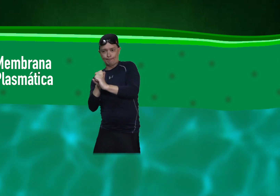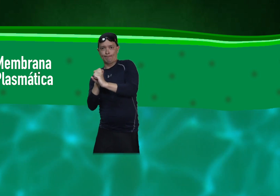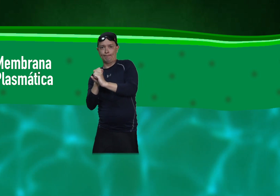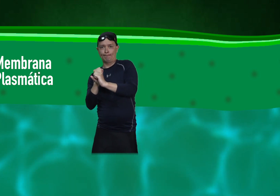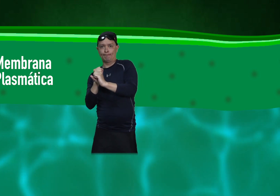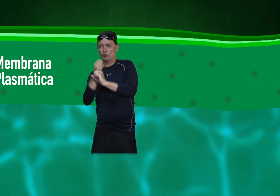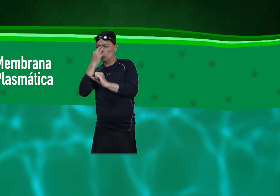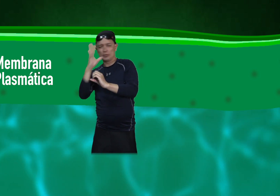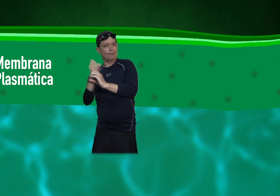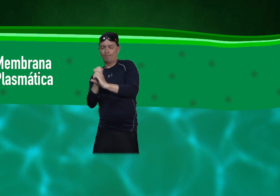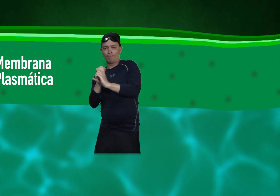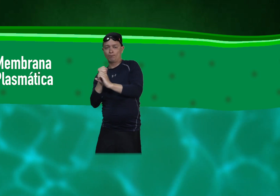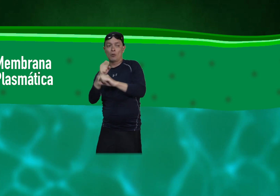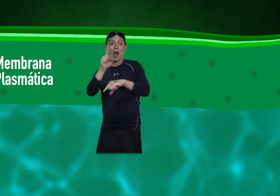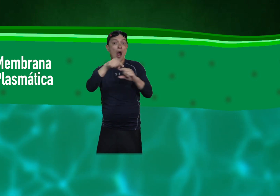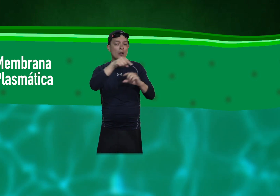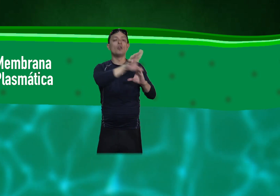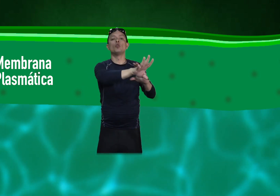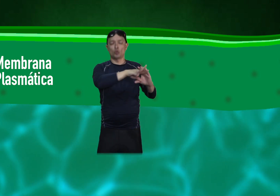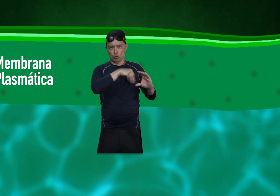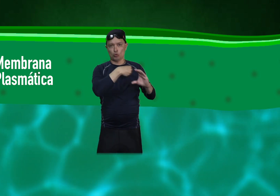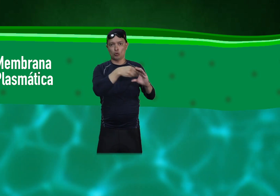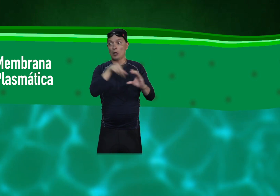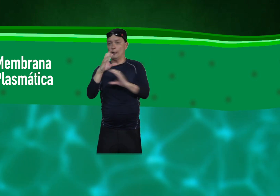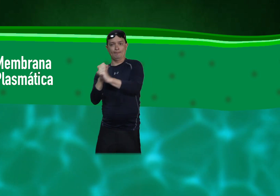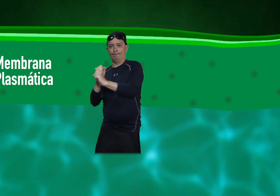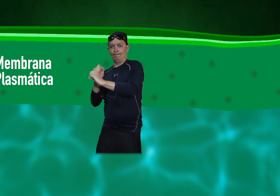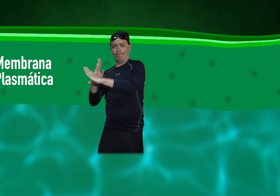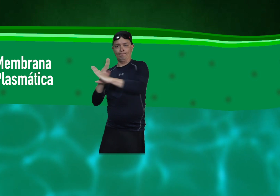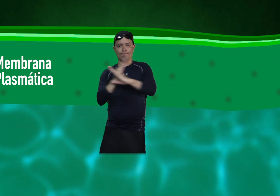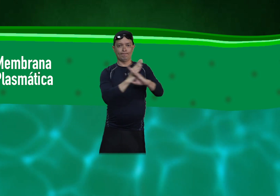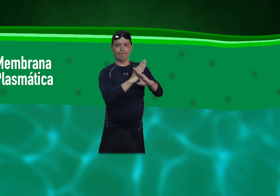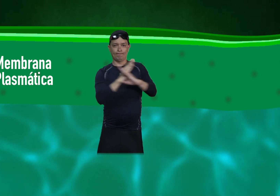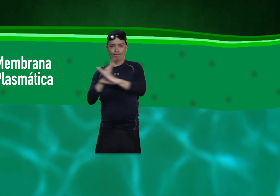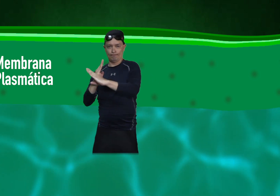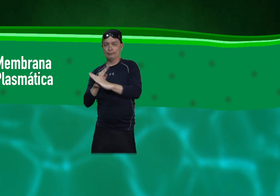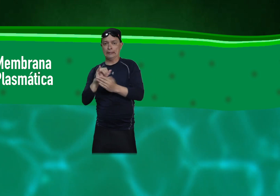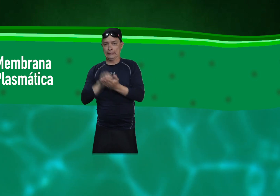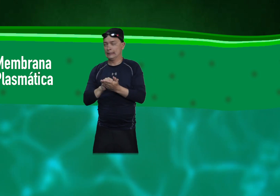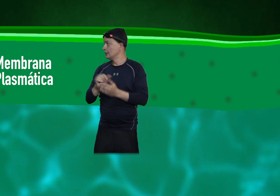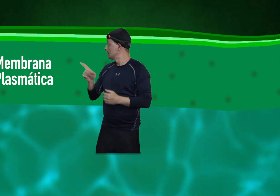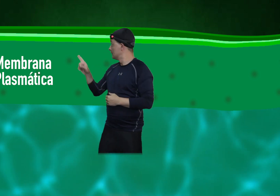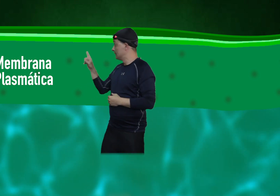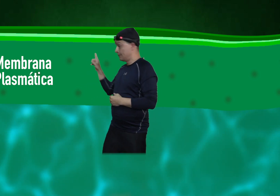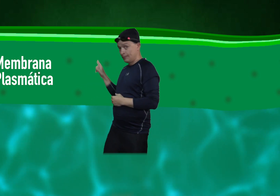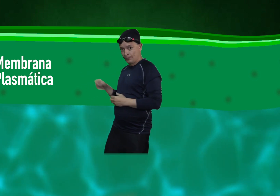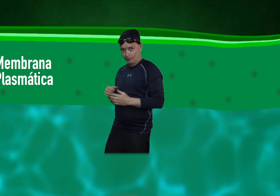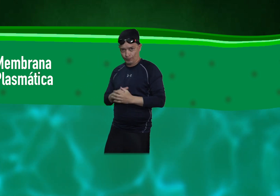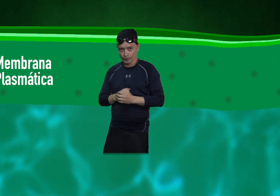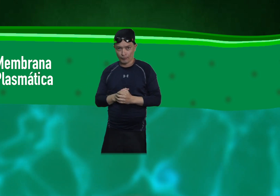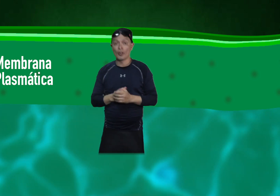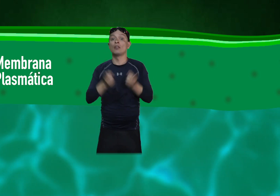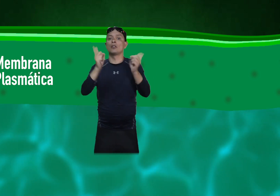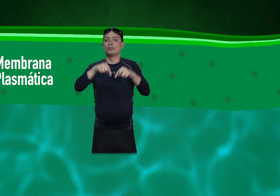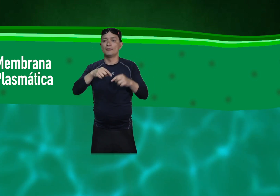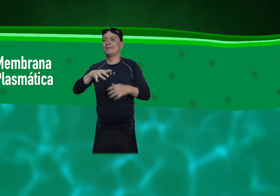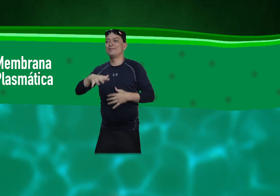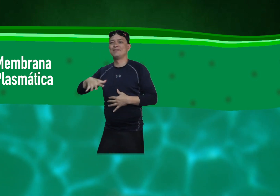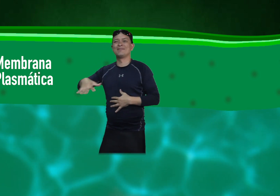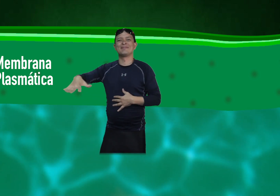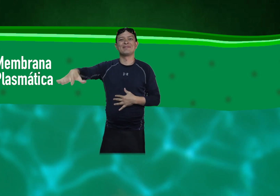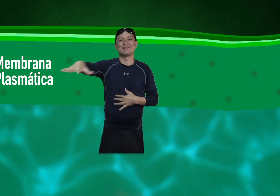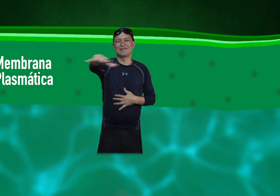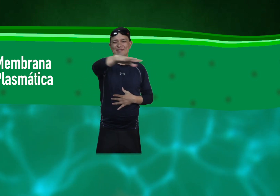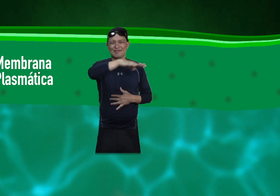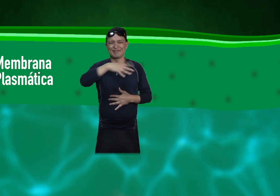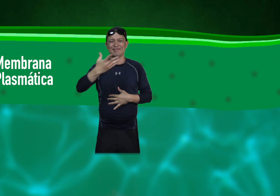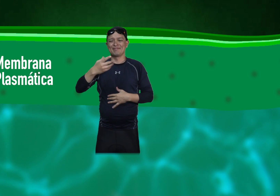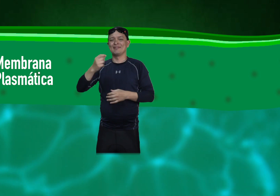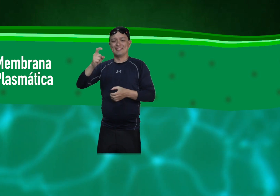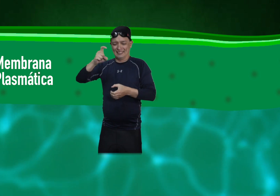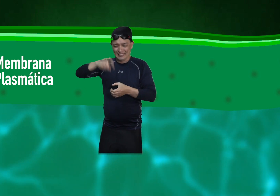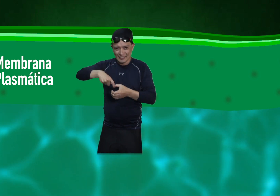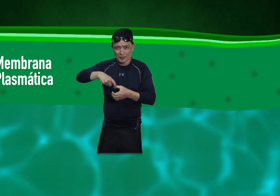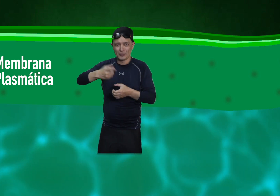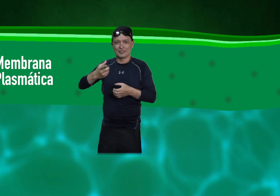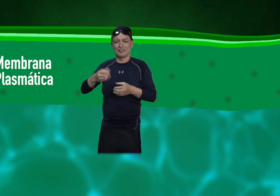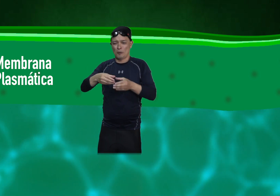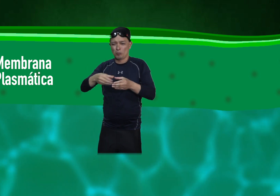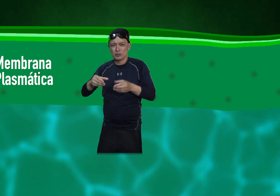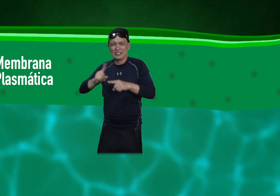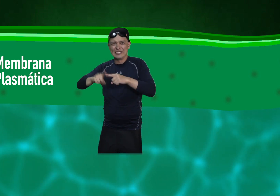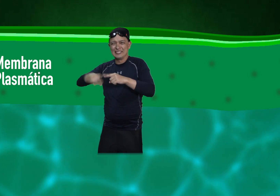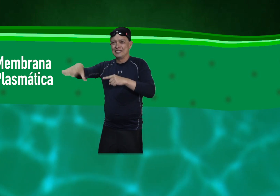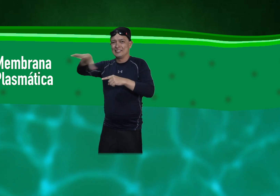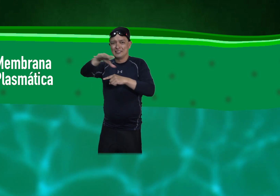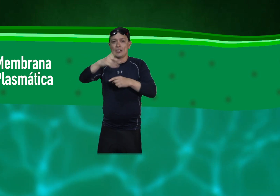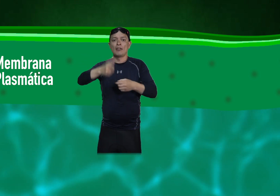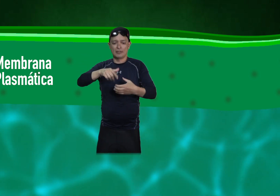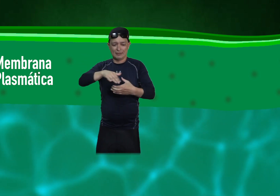La membrana plasmática envuelve internamente la célula y a su vez contiene el citoplasma